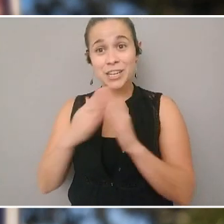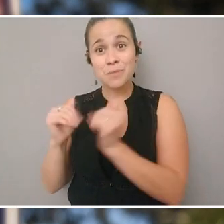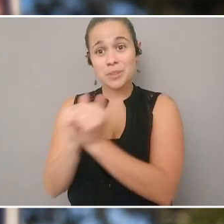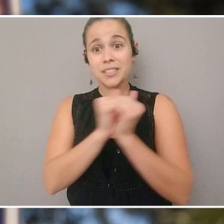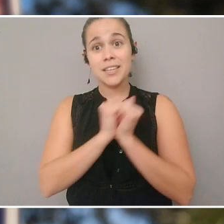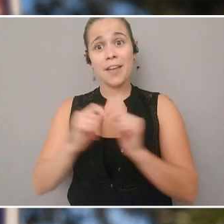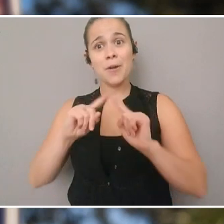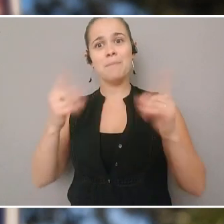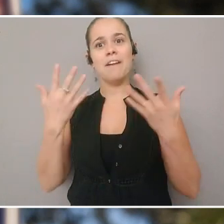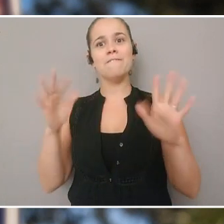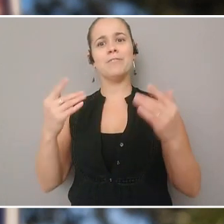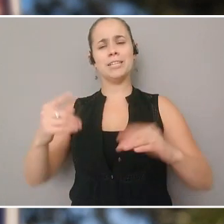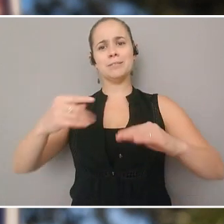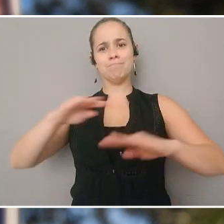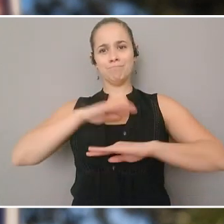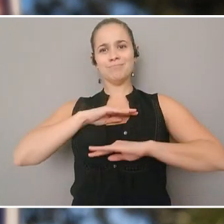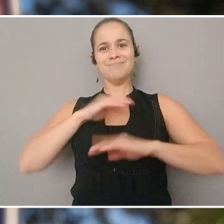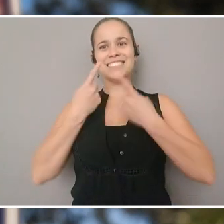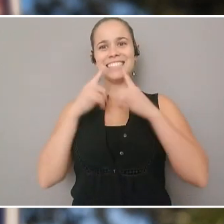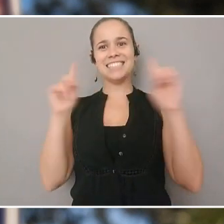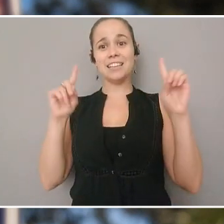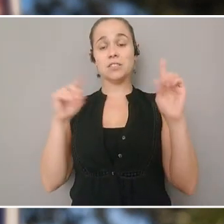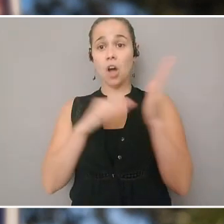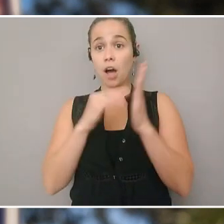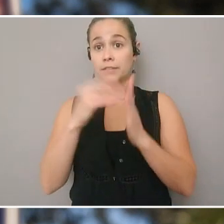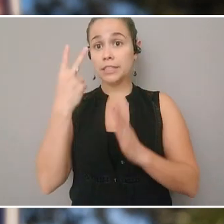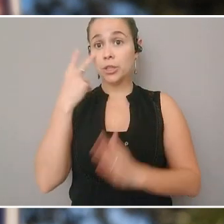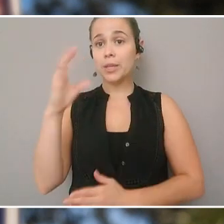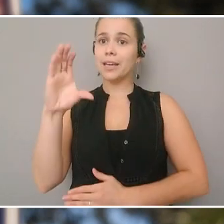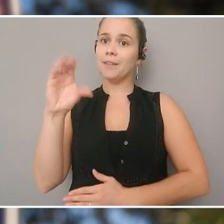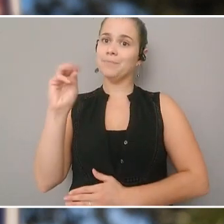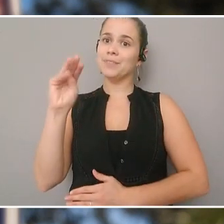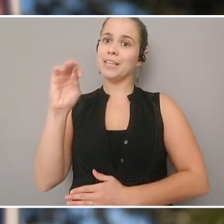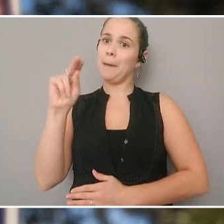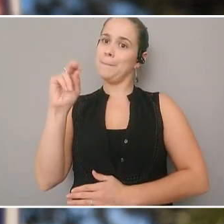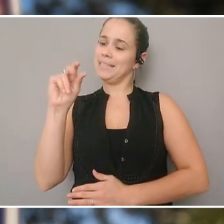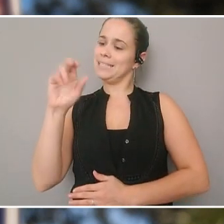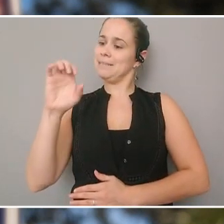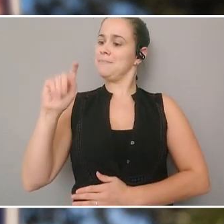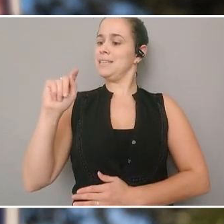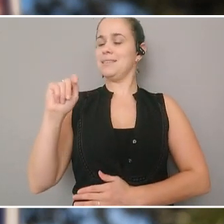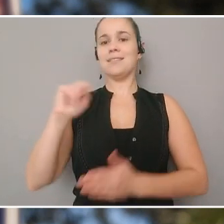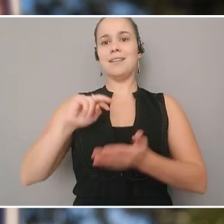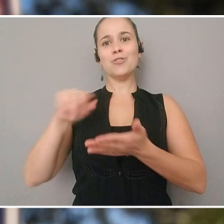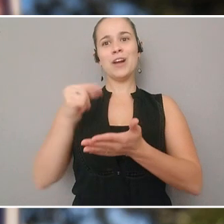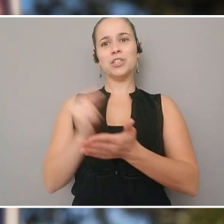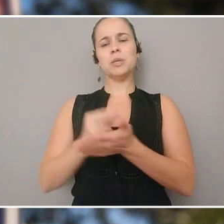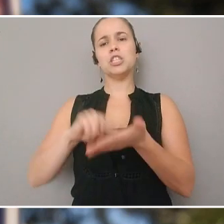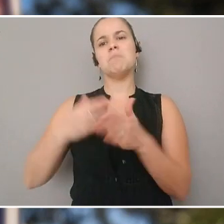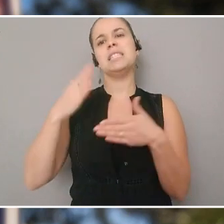pensamos en las ceremonias de graduación como la celebración del fin de un capítulo